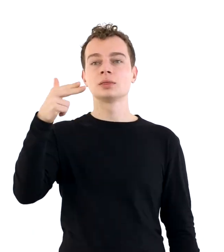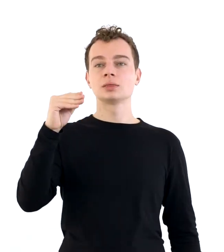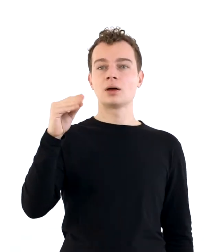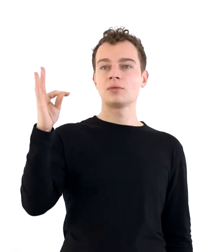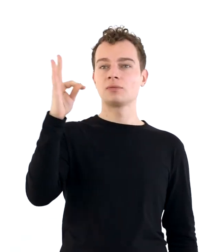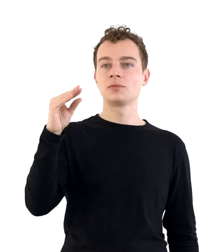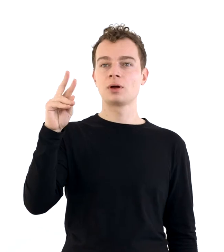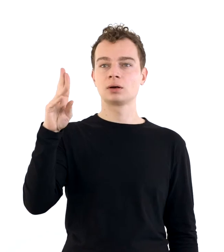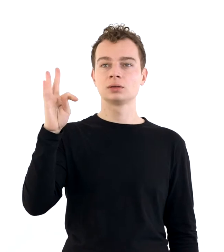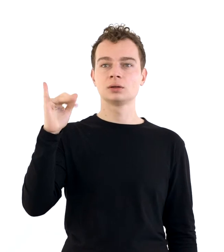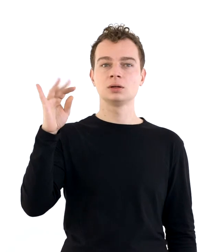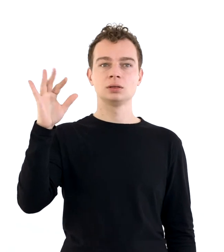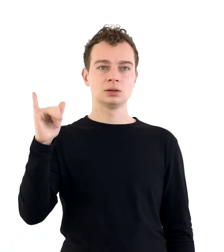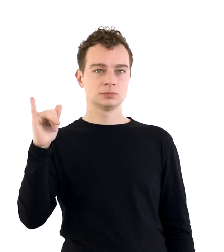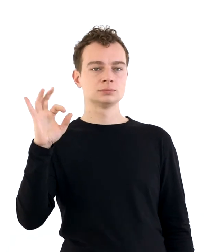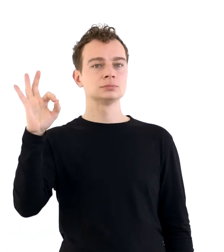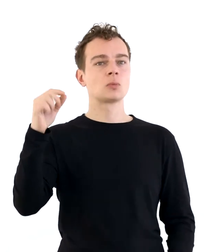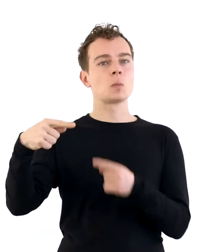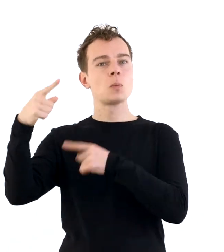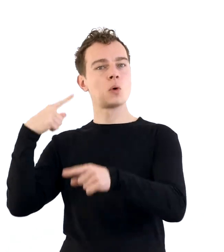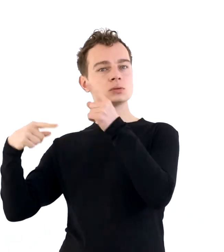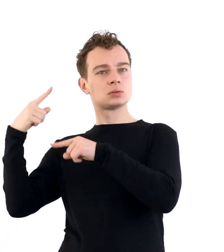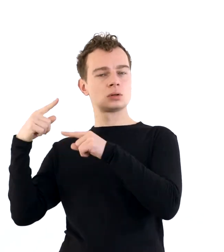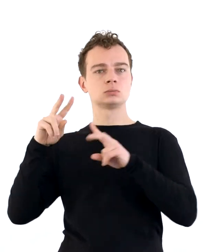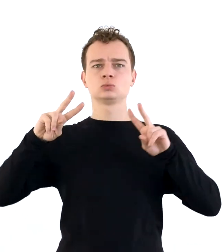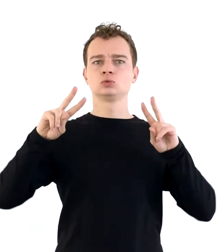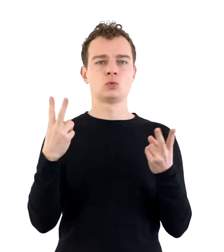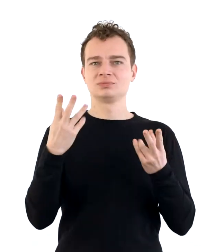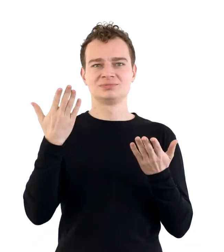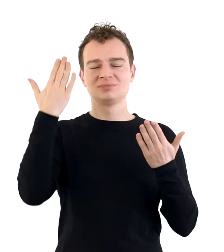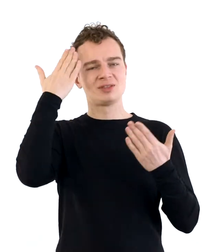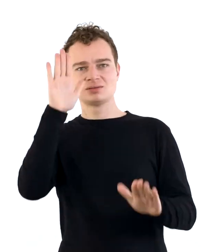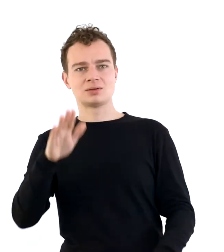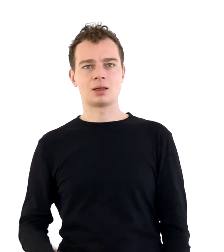Pochodzenie Nefertiti nie jest znane.